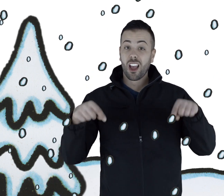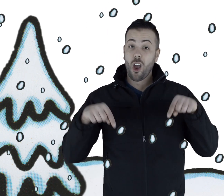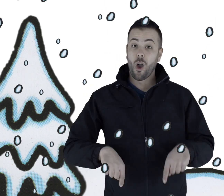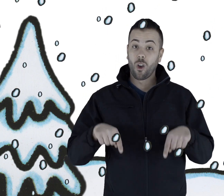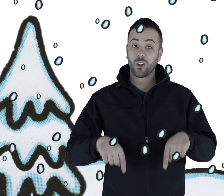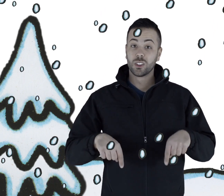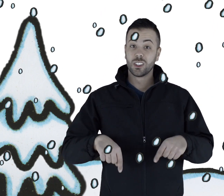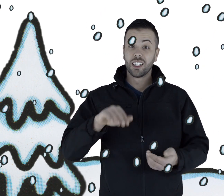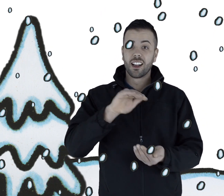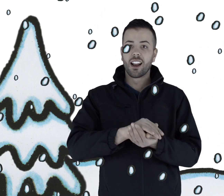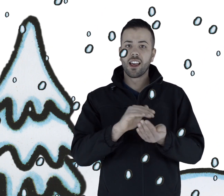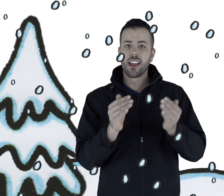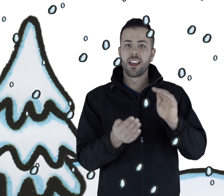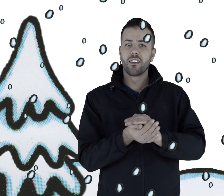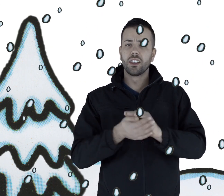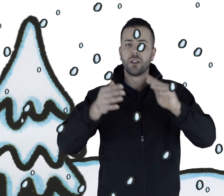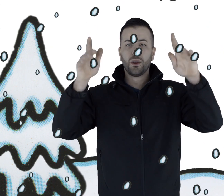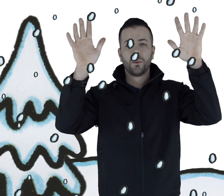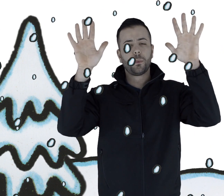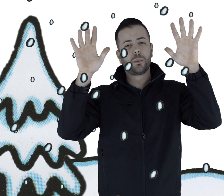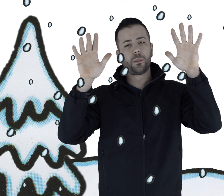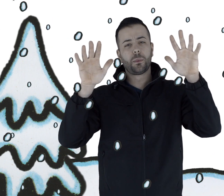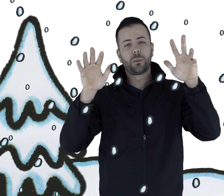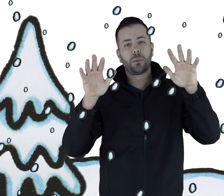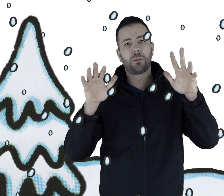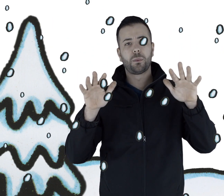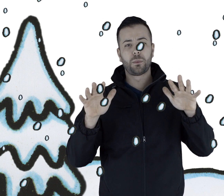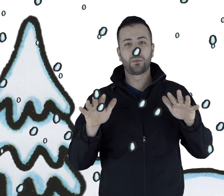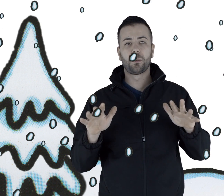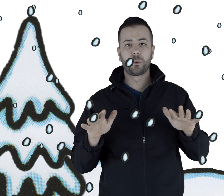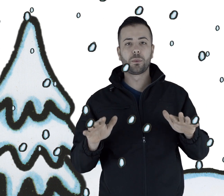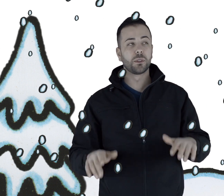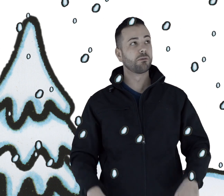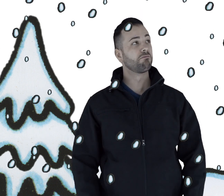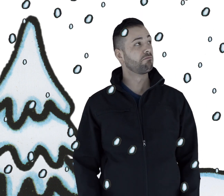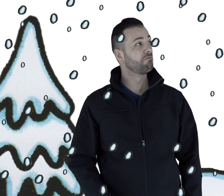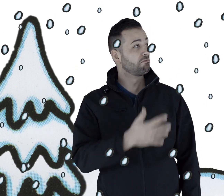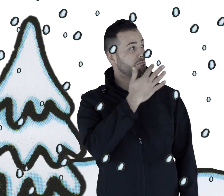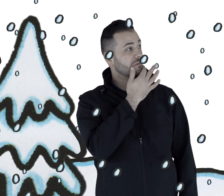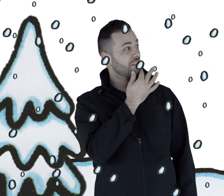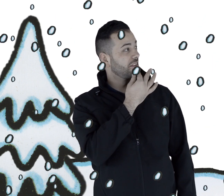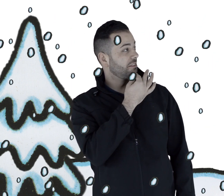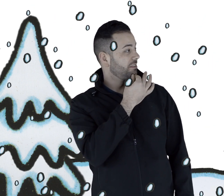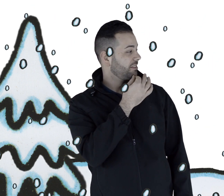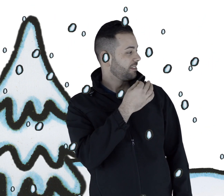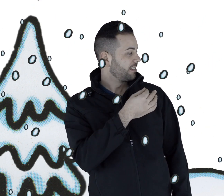oggi cade la neve che bello